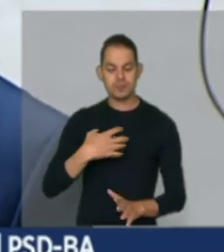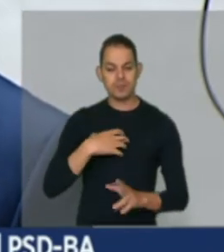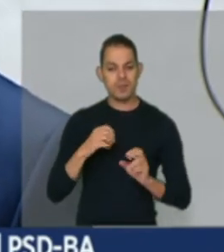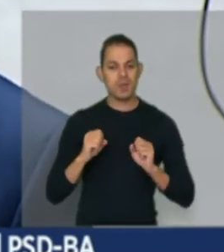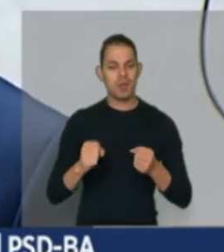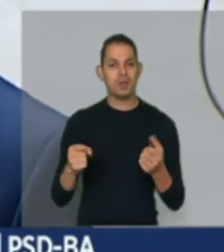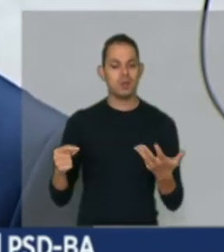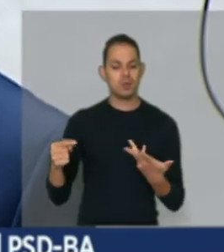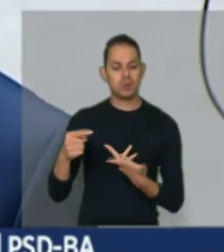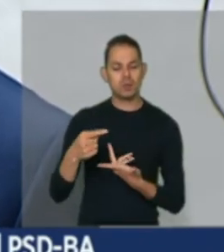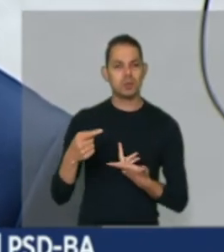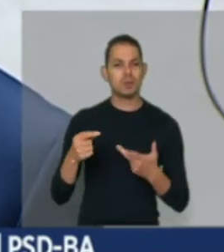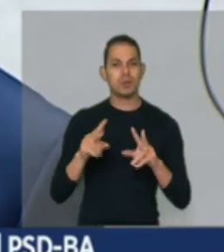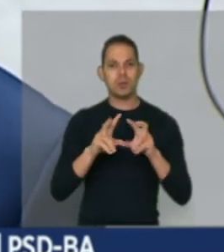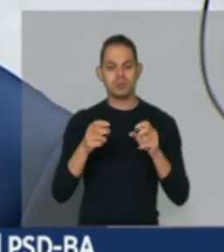MUNICIPALISTAS NESSE INSTANTE. EU CREIO QUE AS INDICAÇÕES